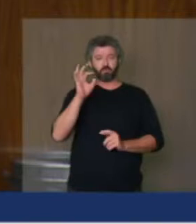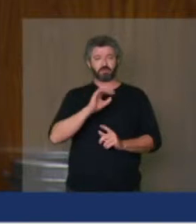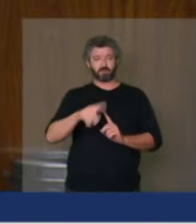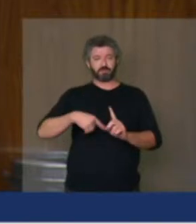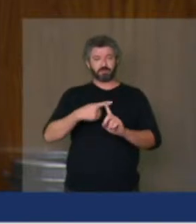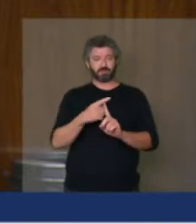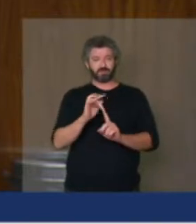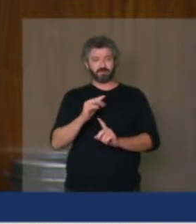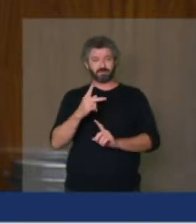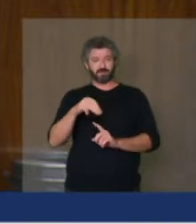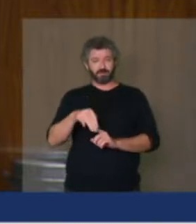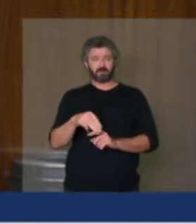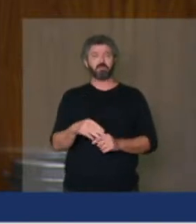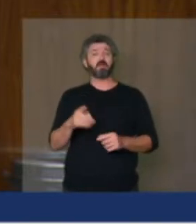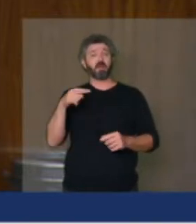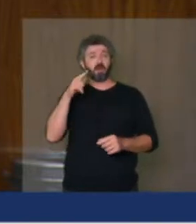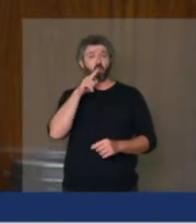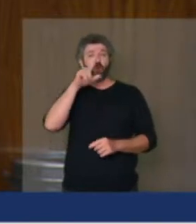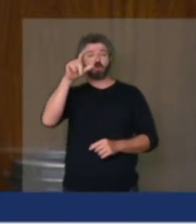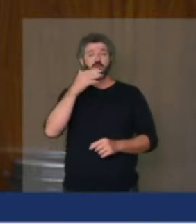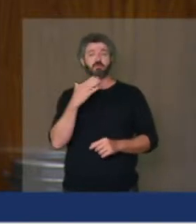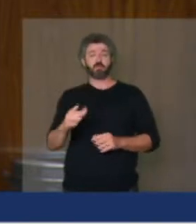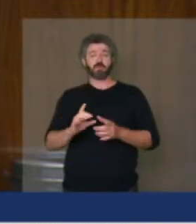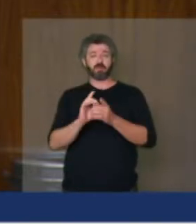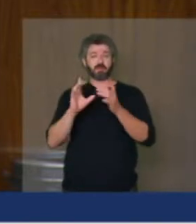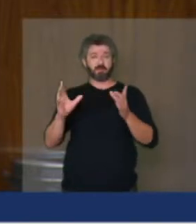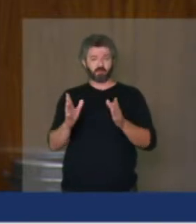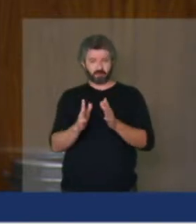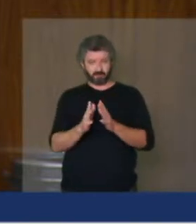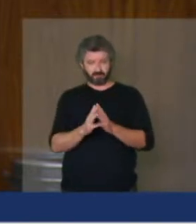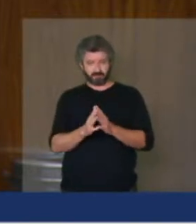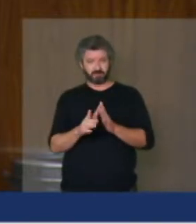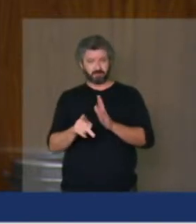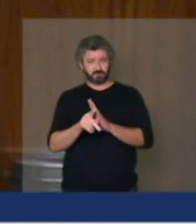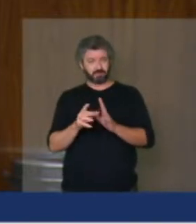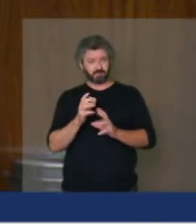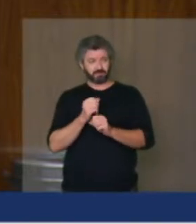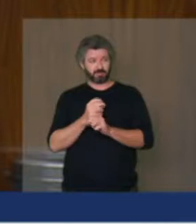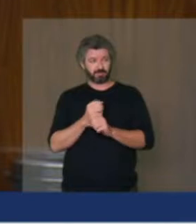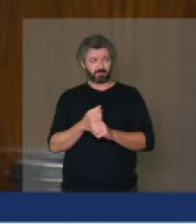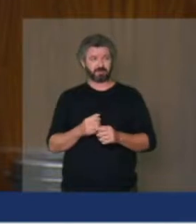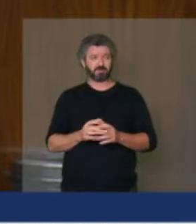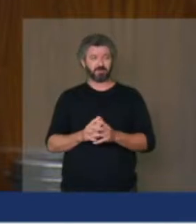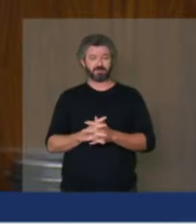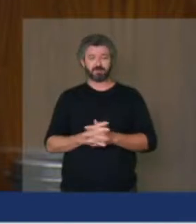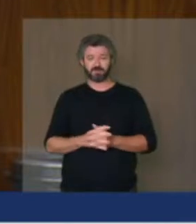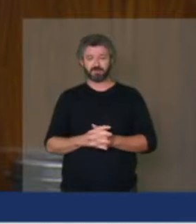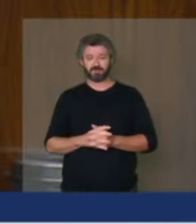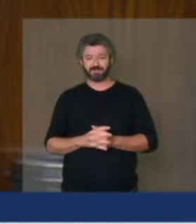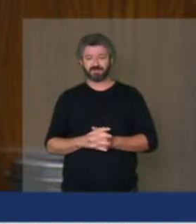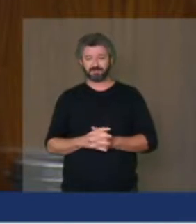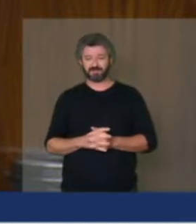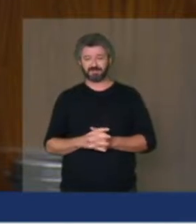DEMOCRATIZAÇÃO DO ORÇAMENTO DA UNIÃO, NA DEMOCRATIZAÇÃO DOS RECURSOS E TRANSFERÊNCIA PARA OS MUNICÍPIOS OBSERVADO